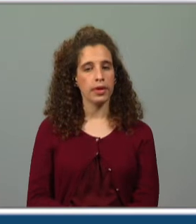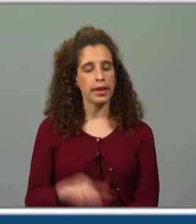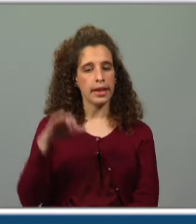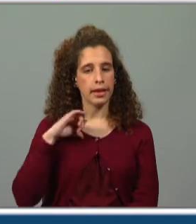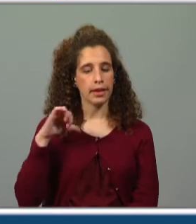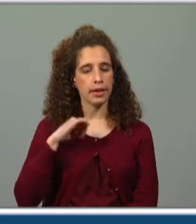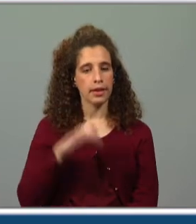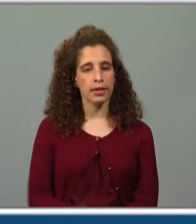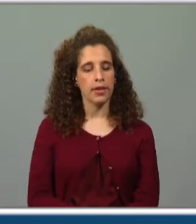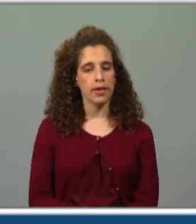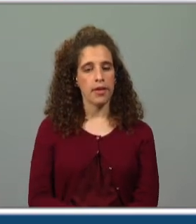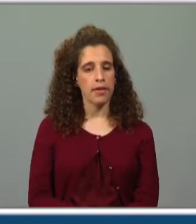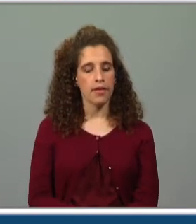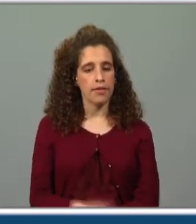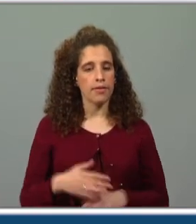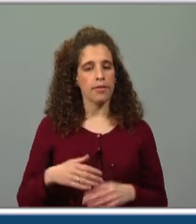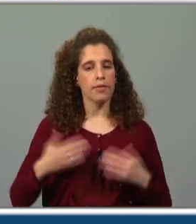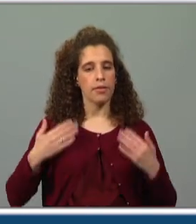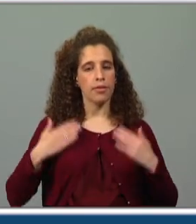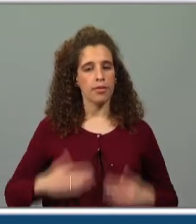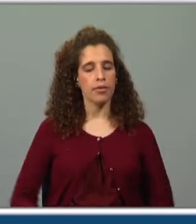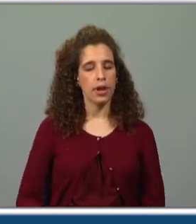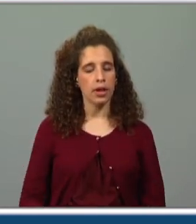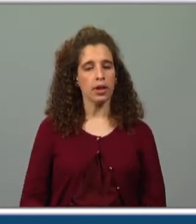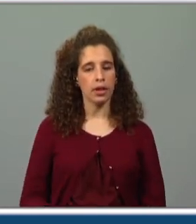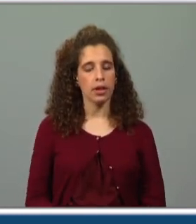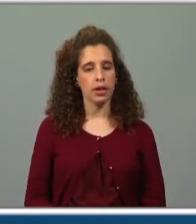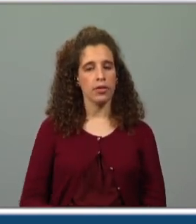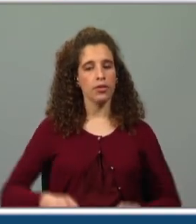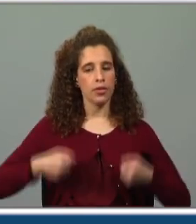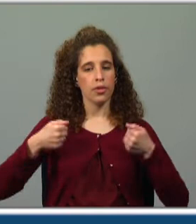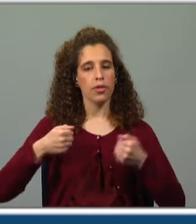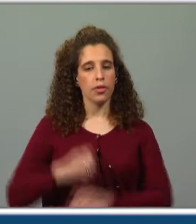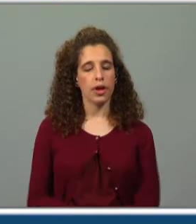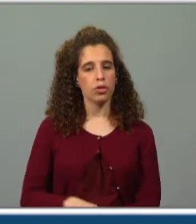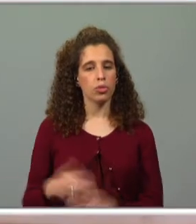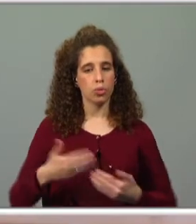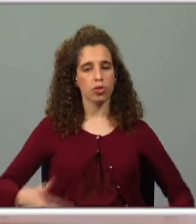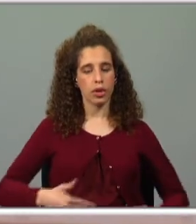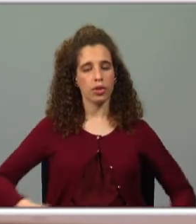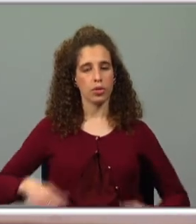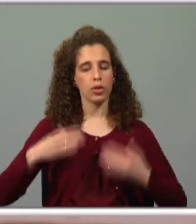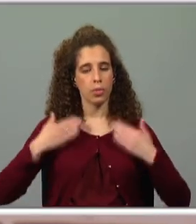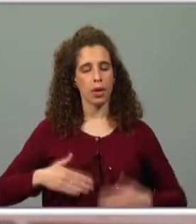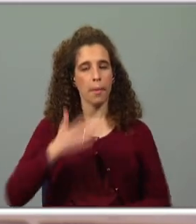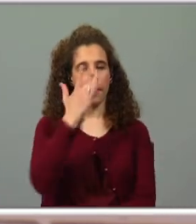ele vesti uns calções e uma camisola preta como vem aqui vamos fazer quando 他穿著短褲和毛衣黑色的，因為它來了，讓我們什麼時候做